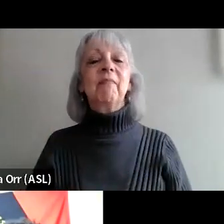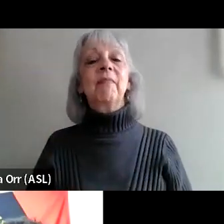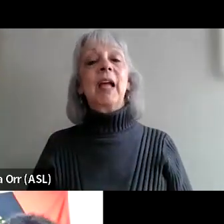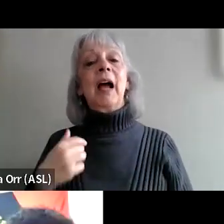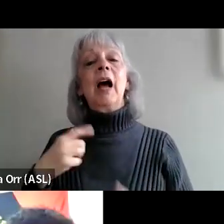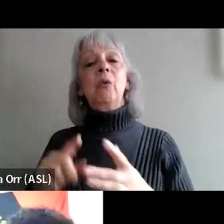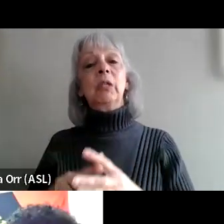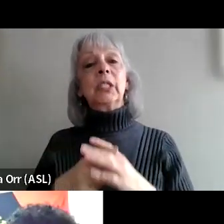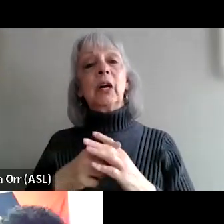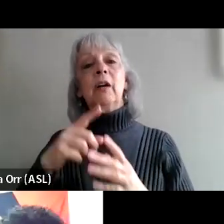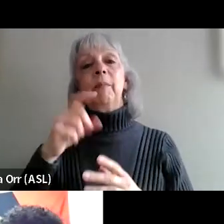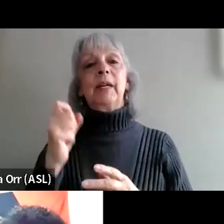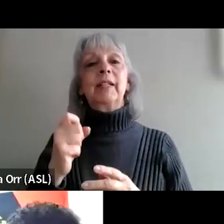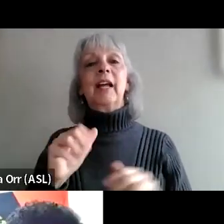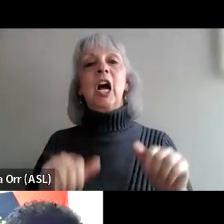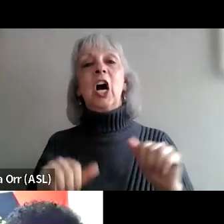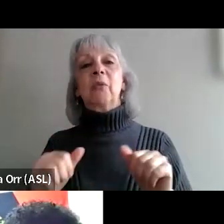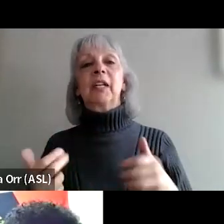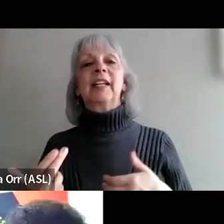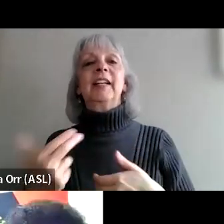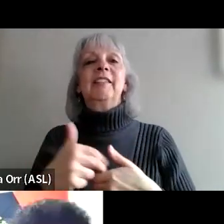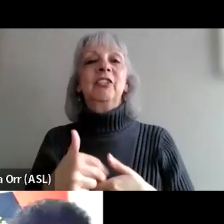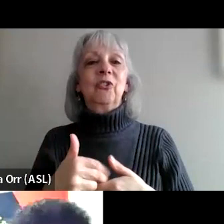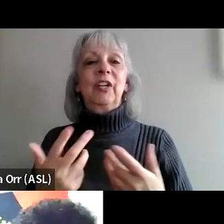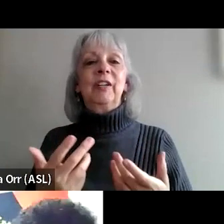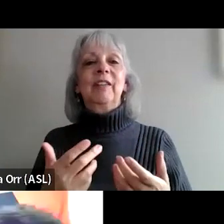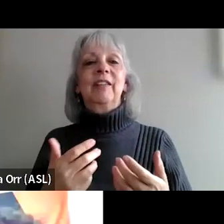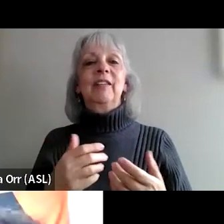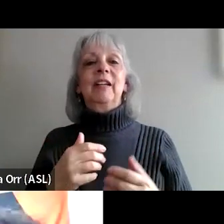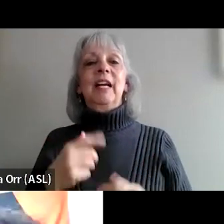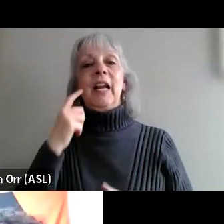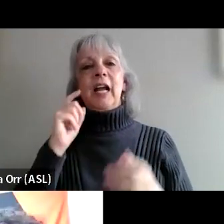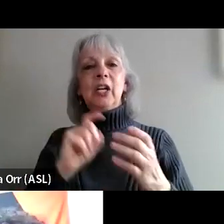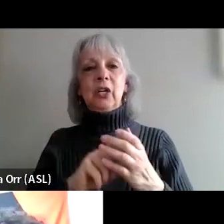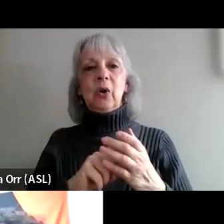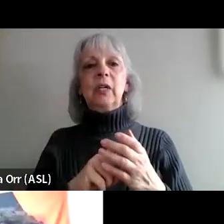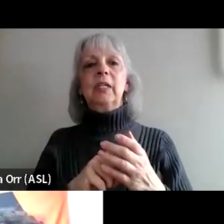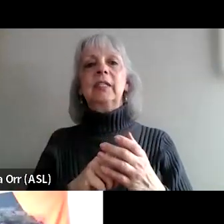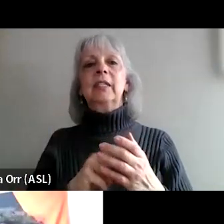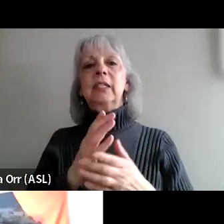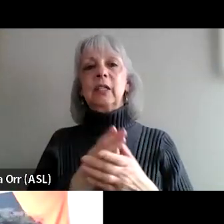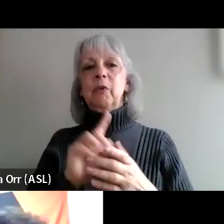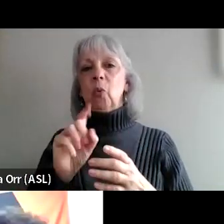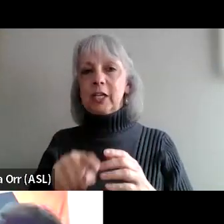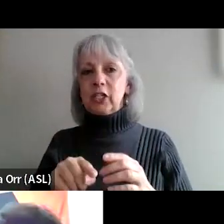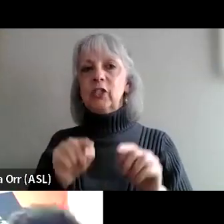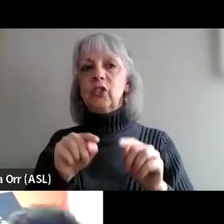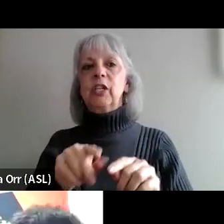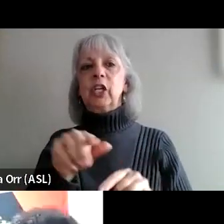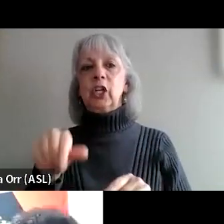ya que entré incómodamente, tomé nota y respondí algunas preguntas en la sección de preguntas